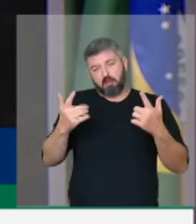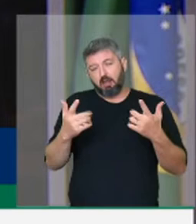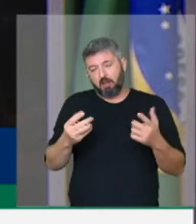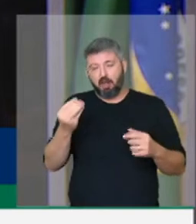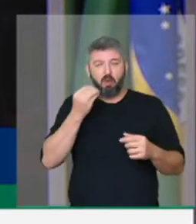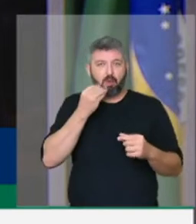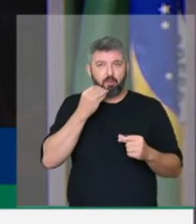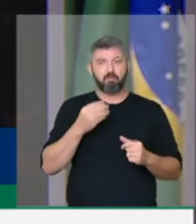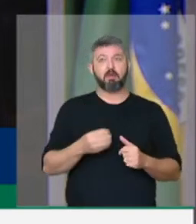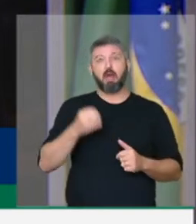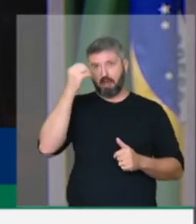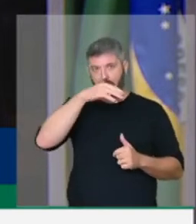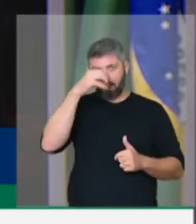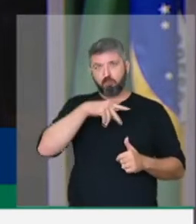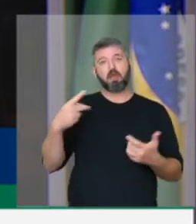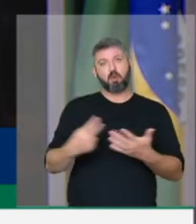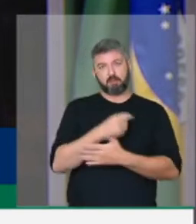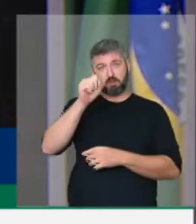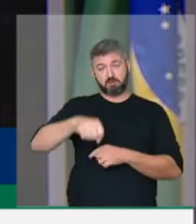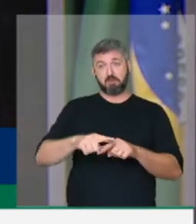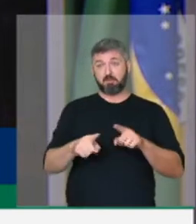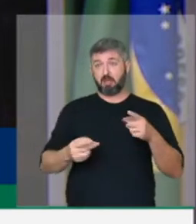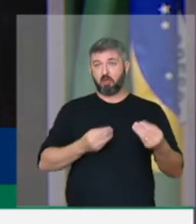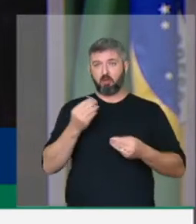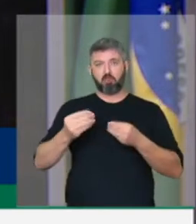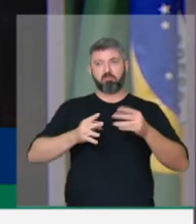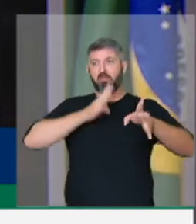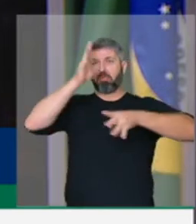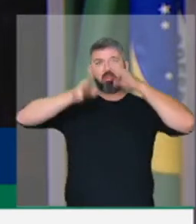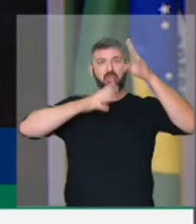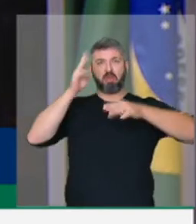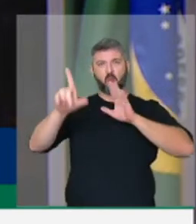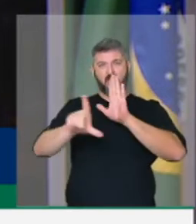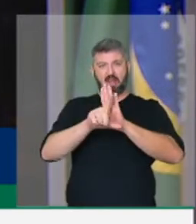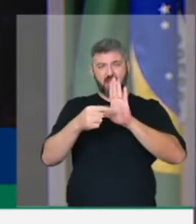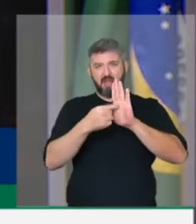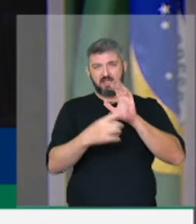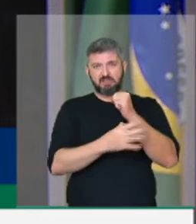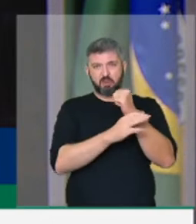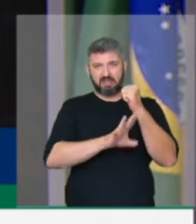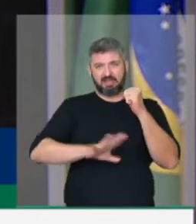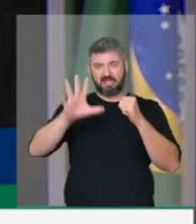MOMENTOS, É EVIDENTE, ABUSOS OCORRERAM. MAS A MANEIRA INDISCRIMINADA COMO A LEI DE SEGURANÇA NACIONAL TEM SIDO USADA, ÀS VEZES SENDO APLICADA DE FATO POR DECISÃO